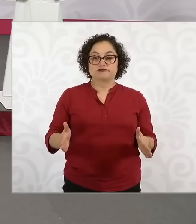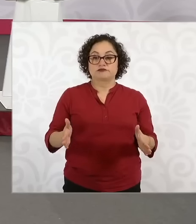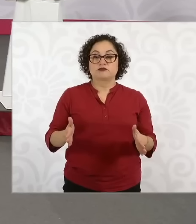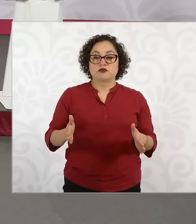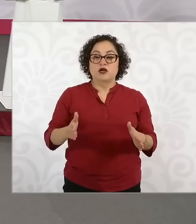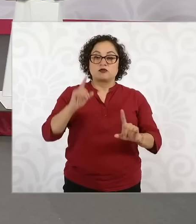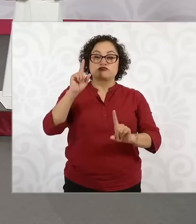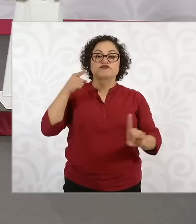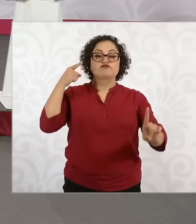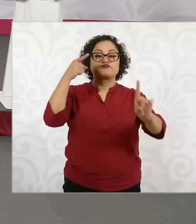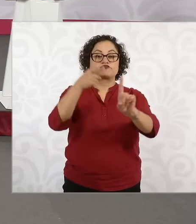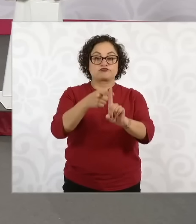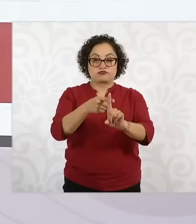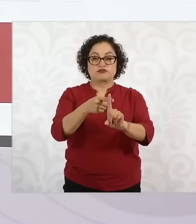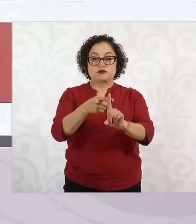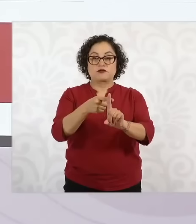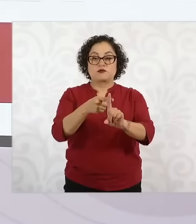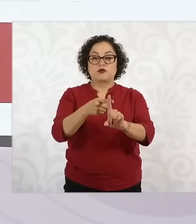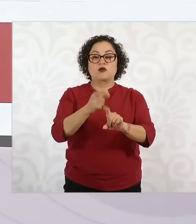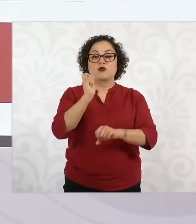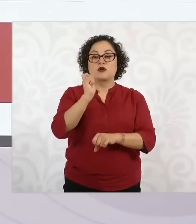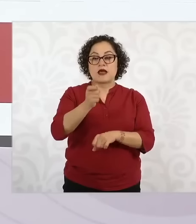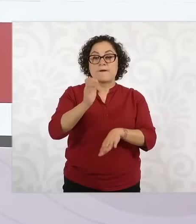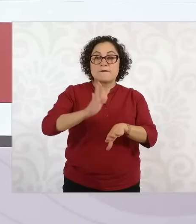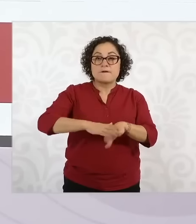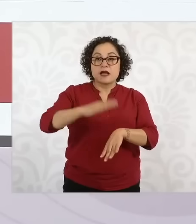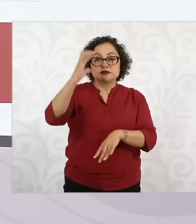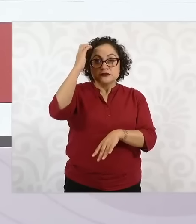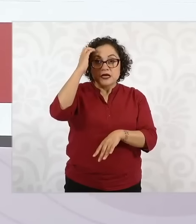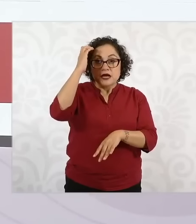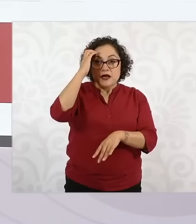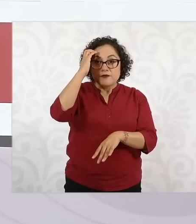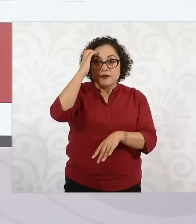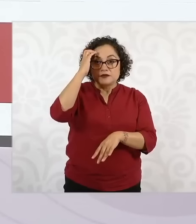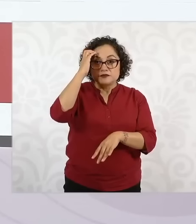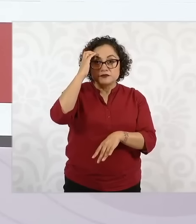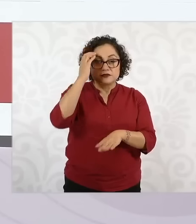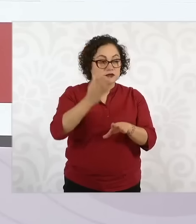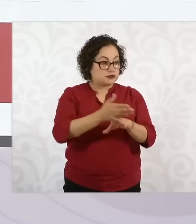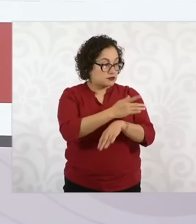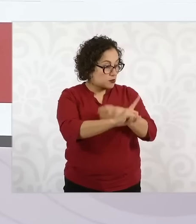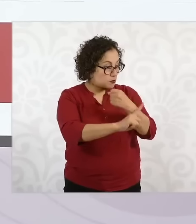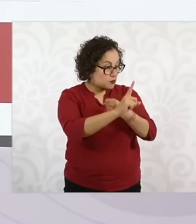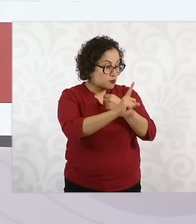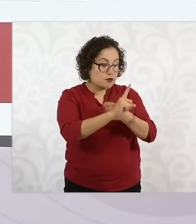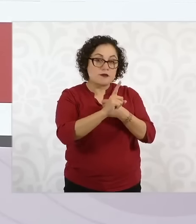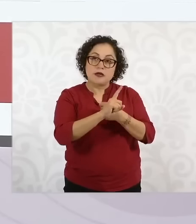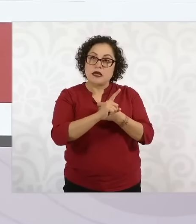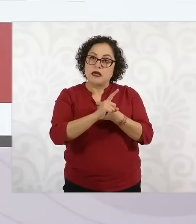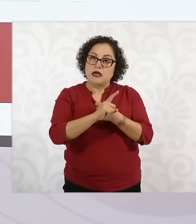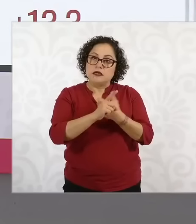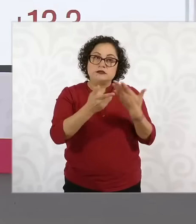que apenas va a atender el rezago. Por eso queremos el sistema o el servicio universal